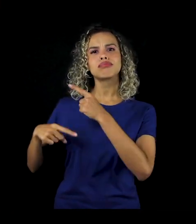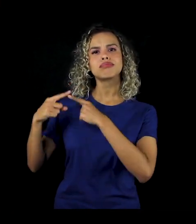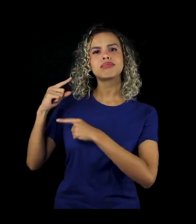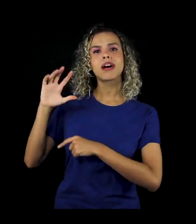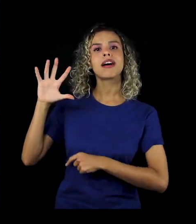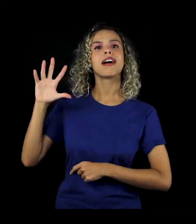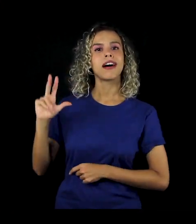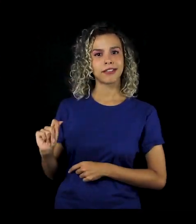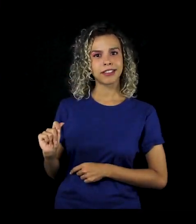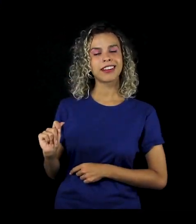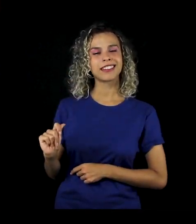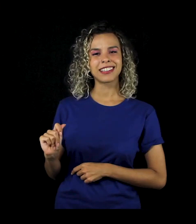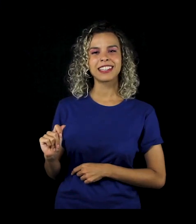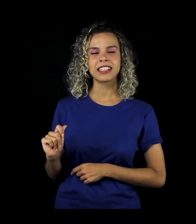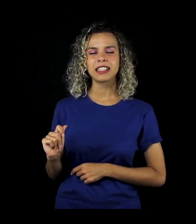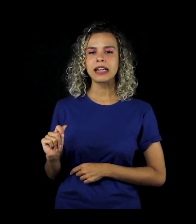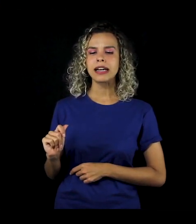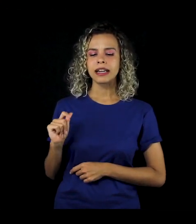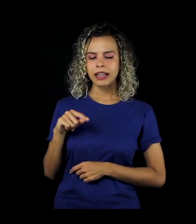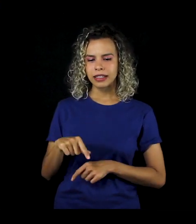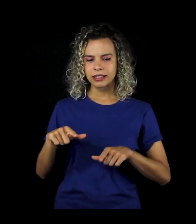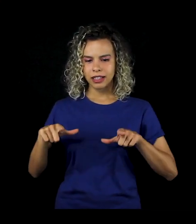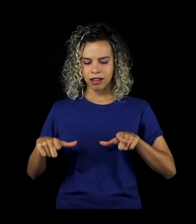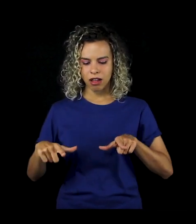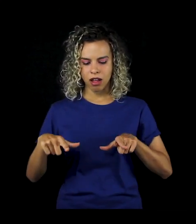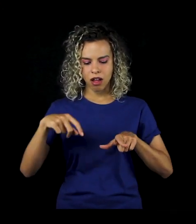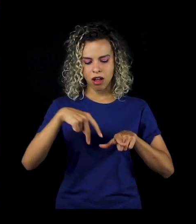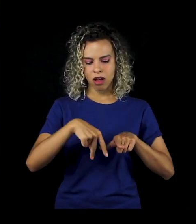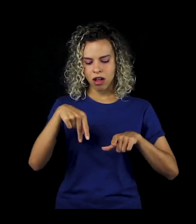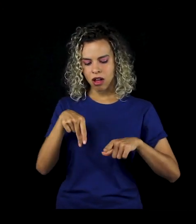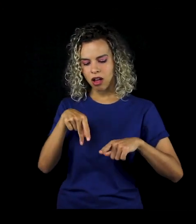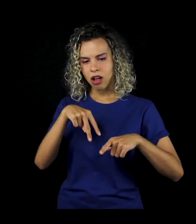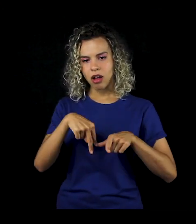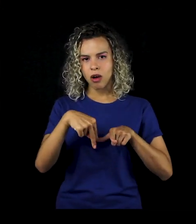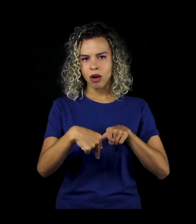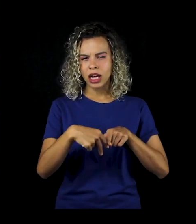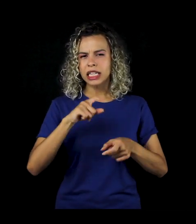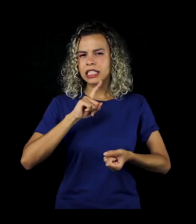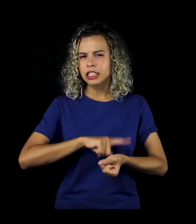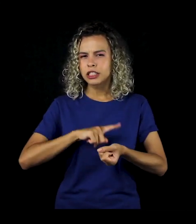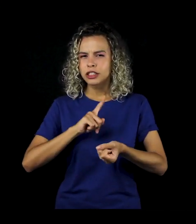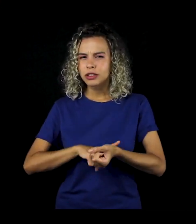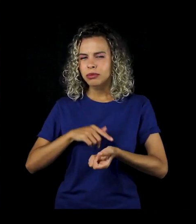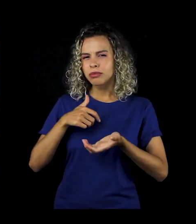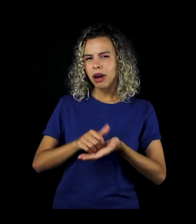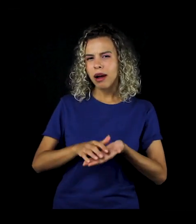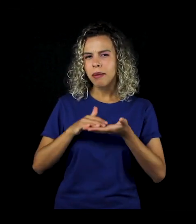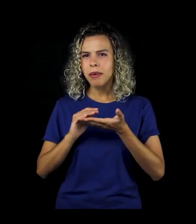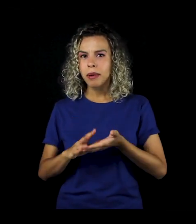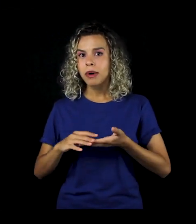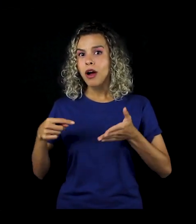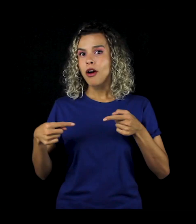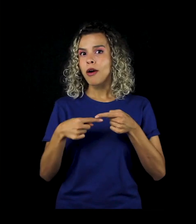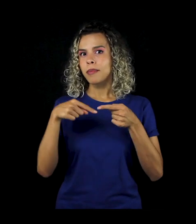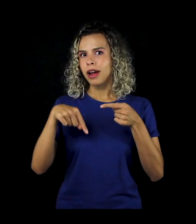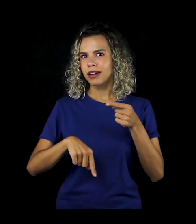Nela identifiquei um ritmo afro-brasileiro aqui do Sudeste, o jongo.